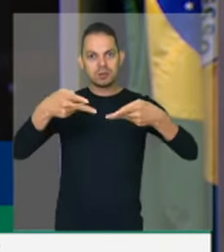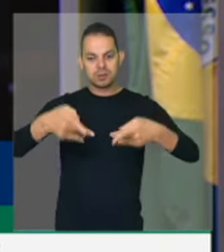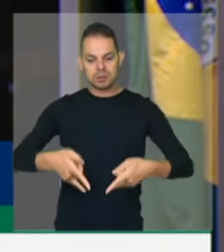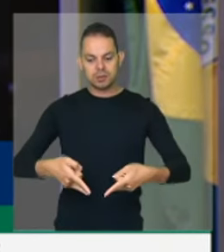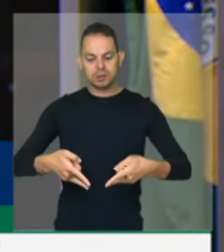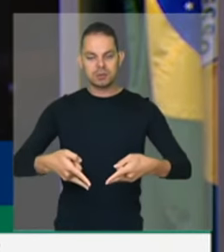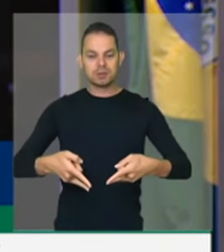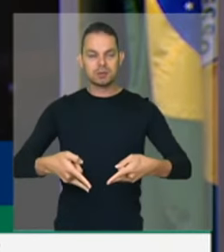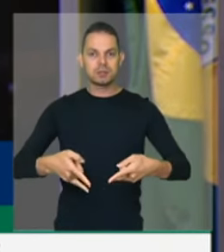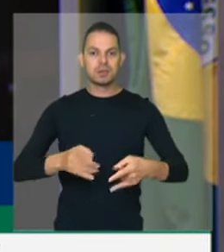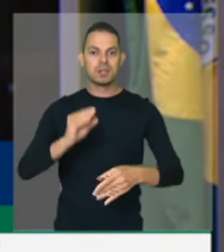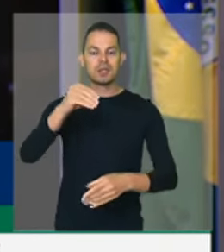NECESSÁRIAS AO ATENDIMENTO DOS PACIENTES ANTERIORMENTE É